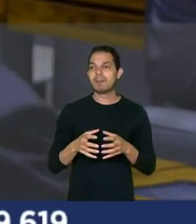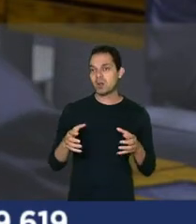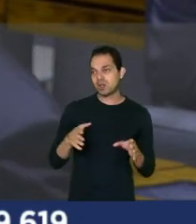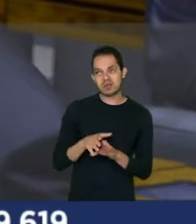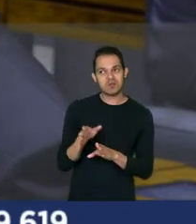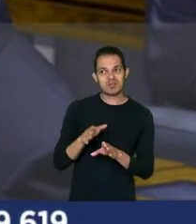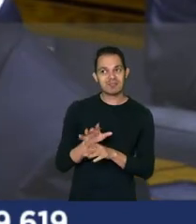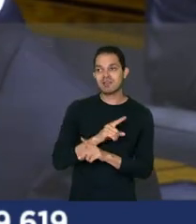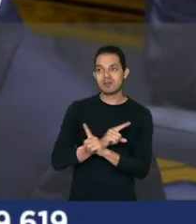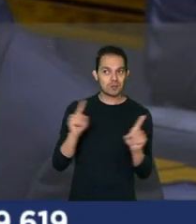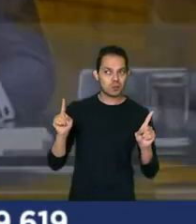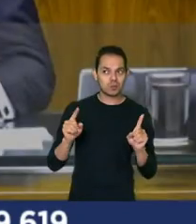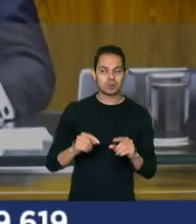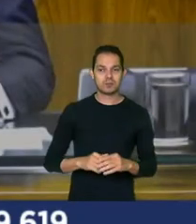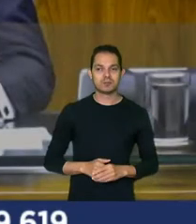PARTO... OS PARTIDOS QUE